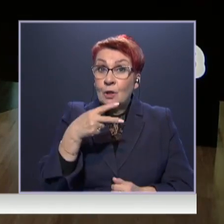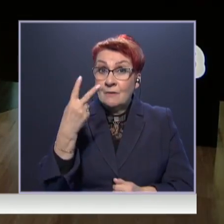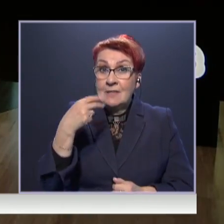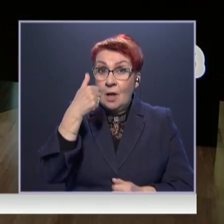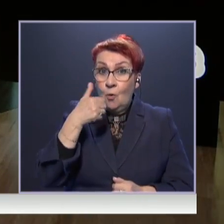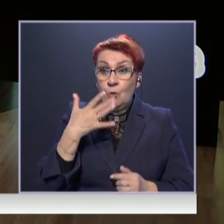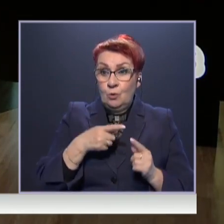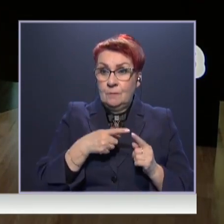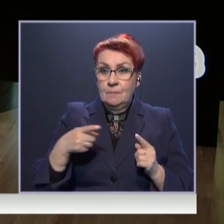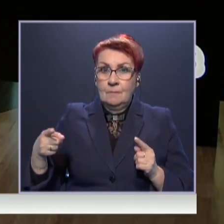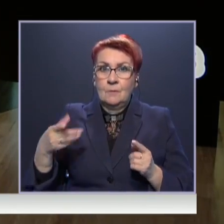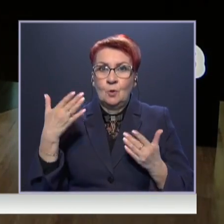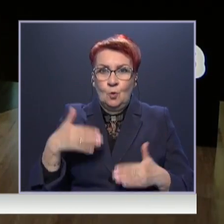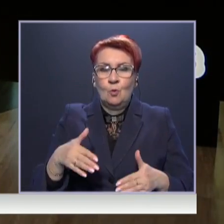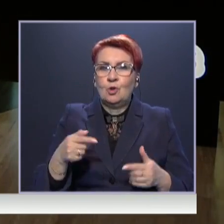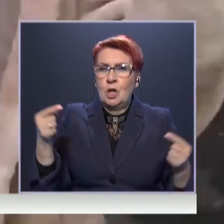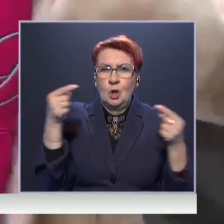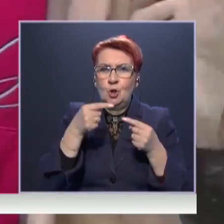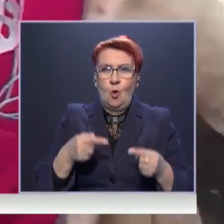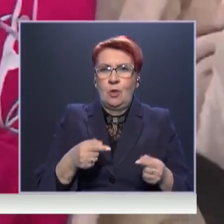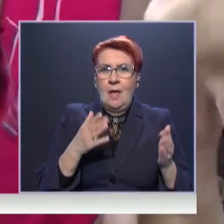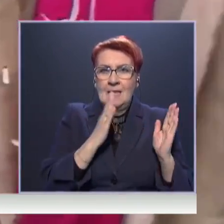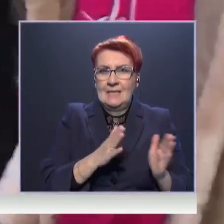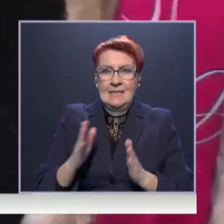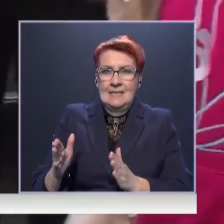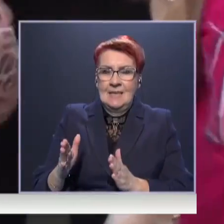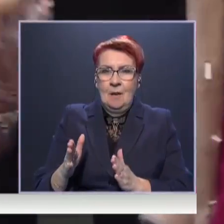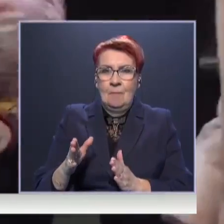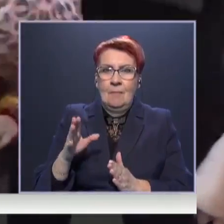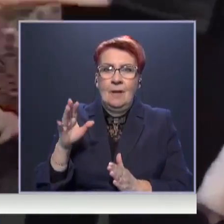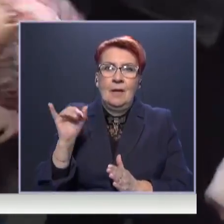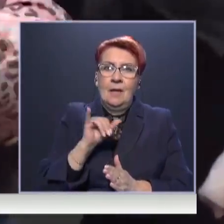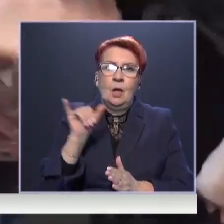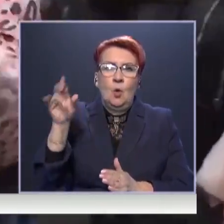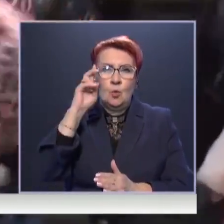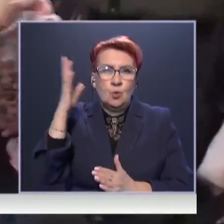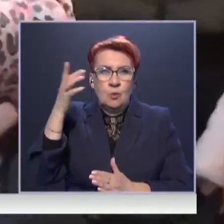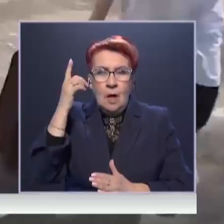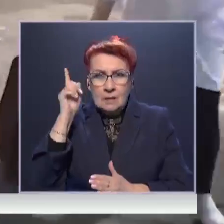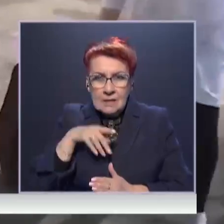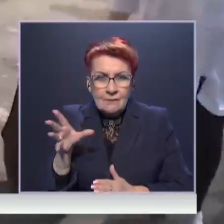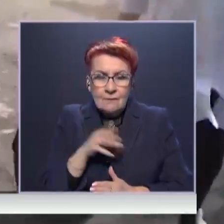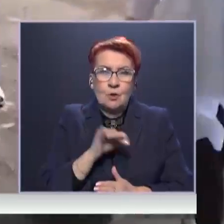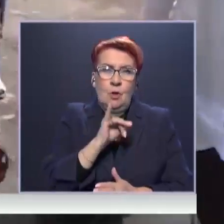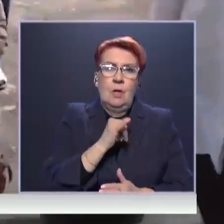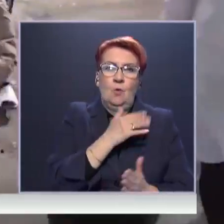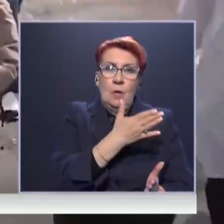это уже четко слаженная система и у нас